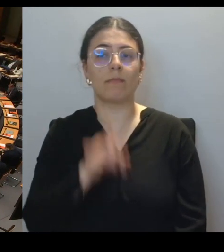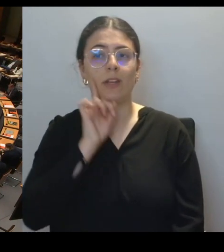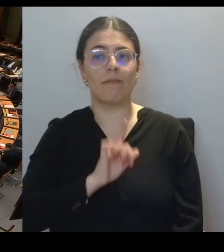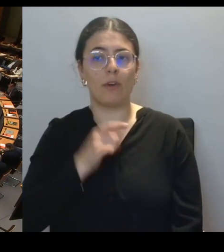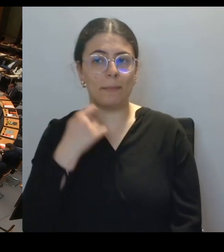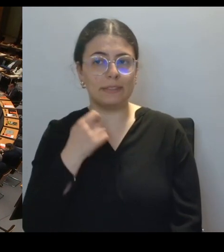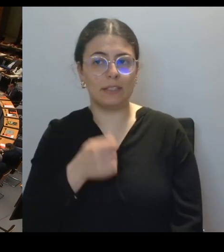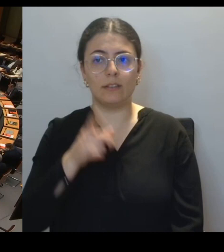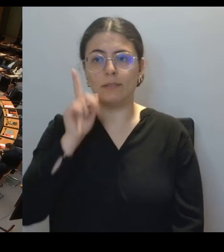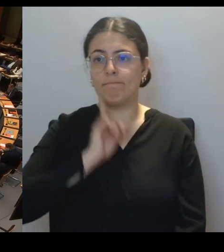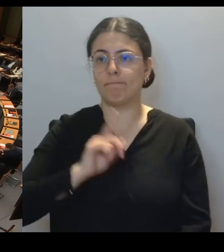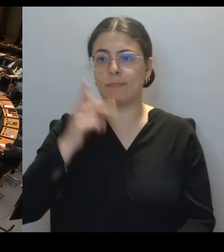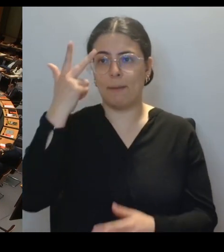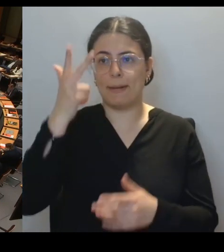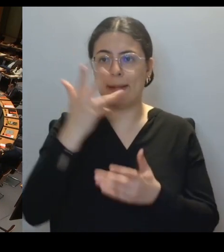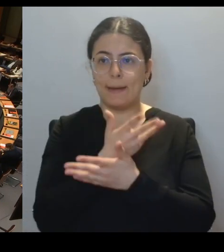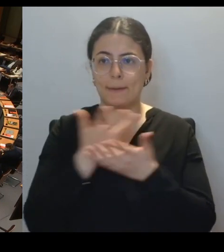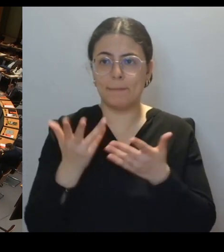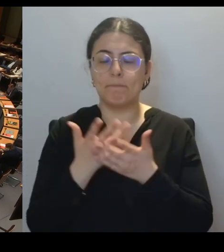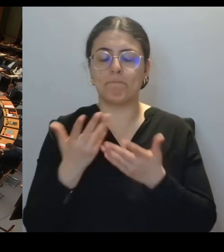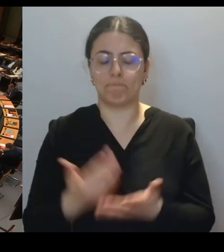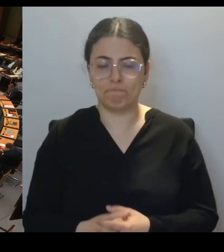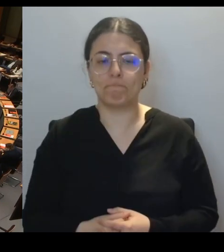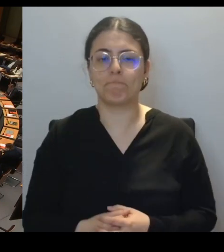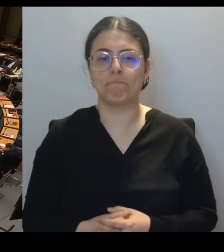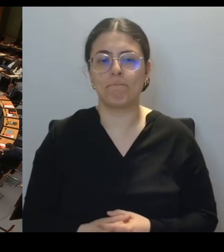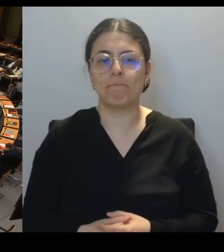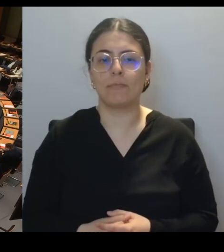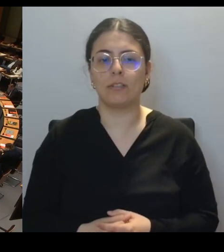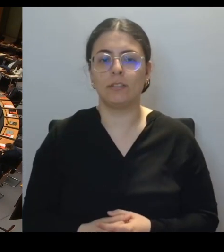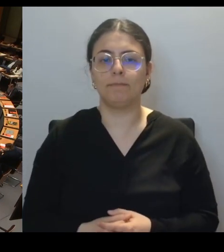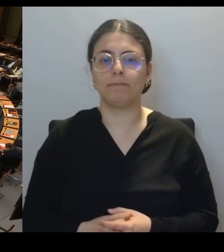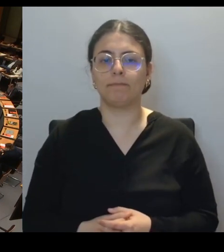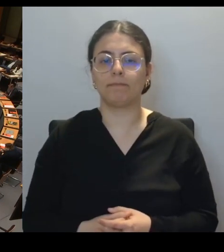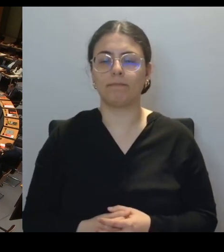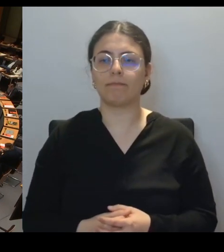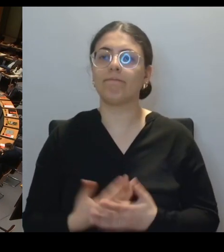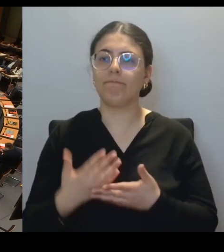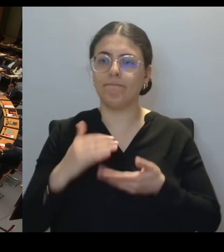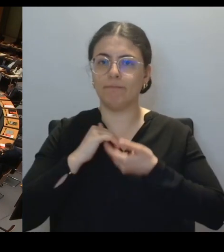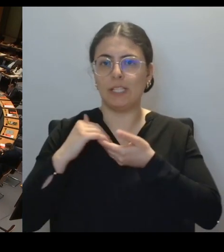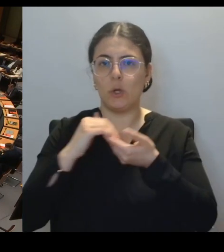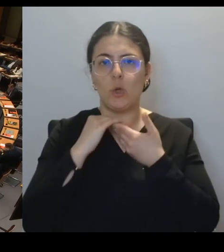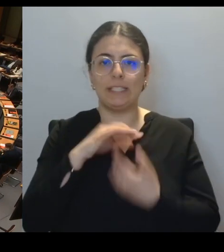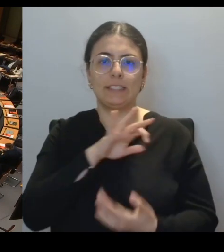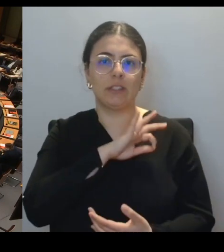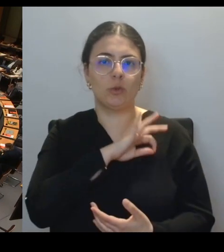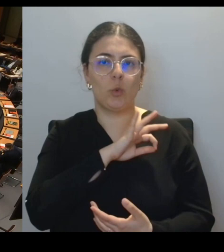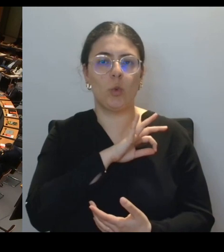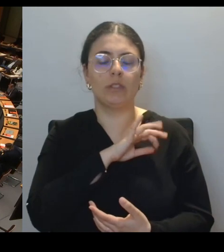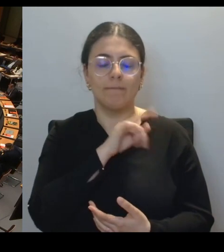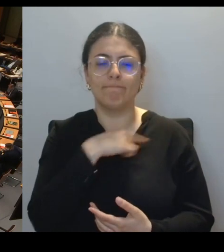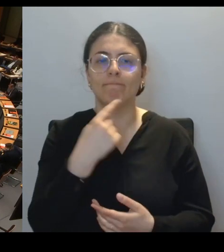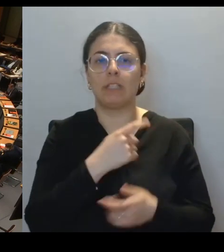In der Tat, Die Koalitionsfraktionen haben einen Antrag vorgelegt hier, weil wir finden, dass die Kreativwirtschaft in